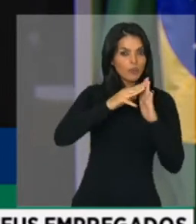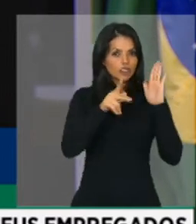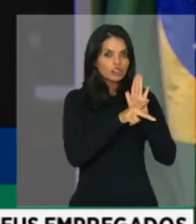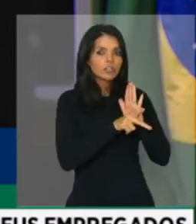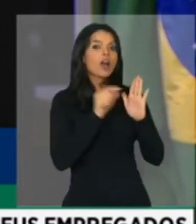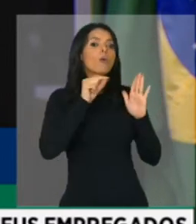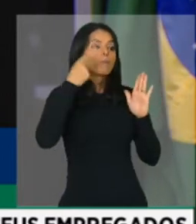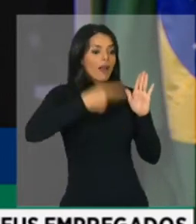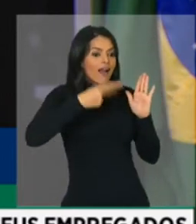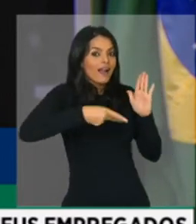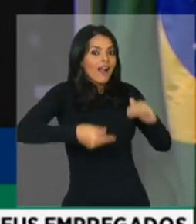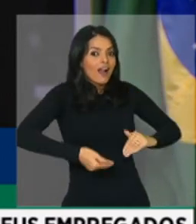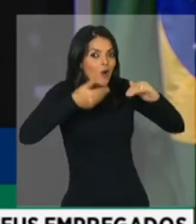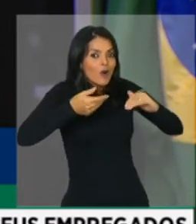O VALOR MÍNIMO DE 300 REAIS.